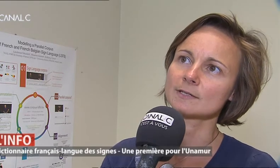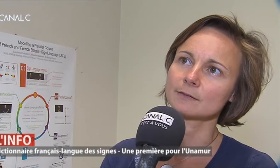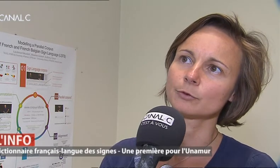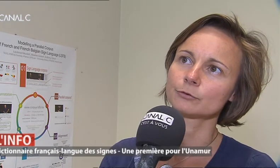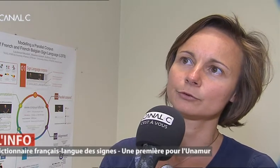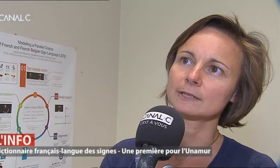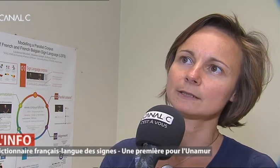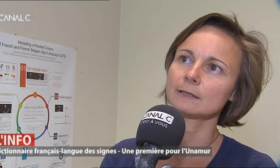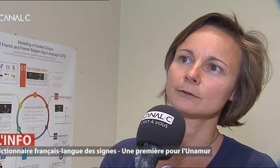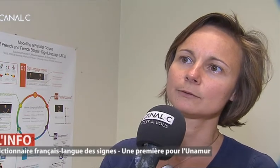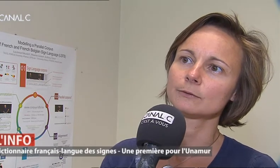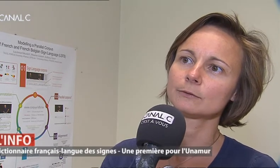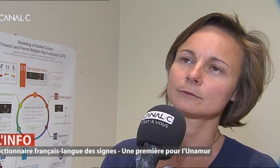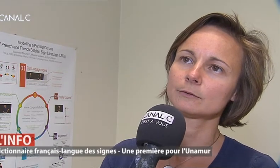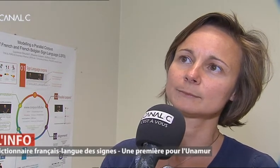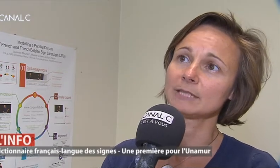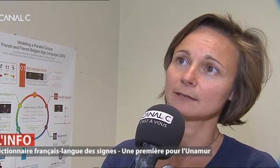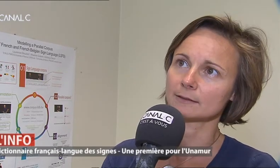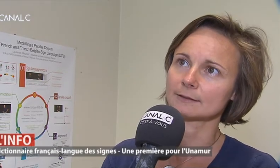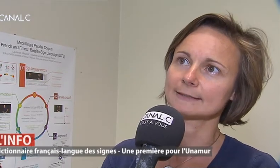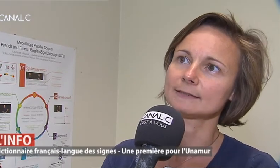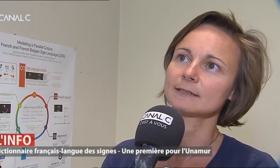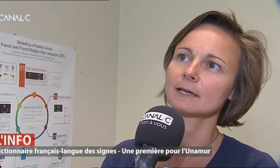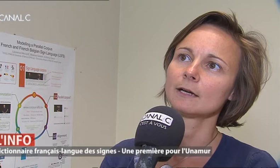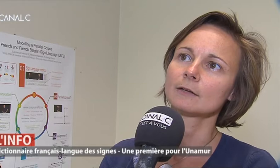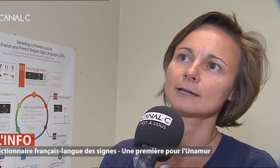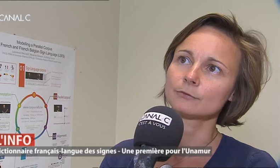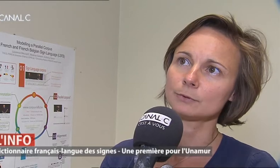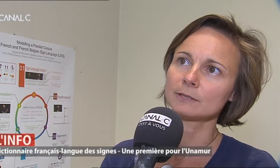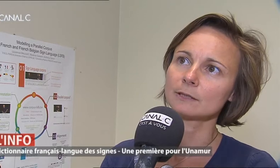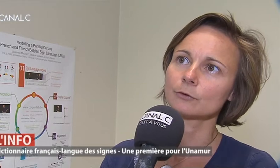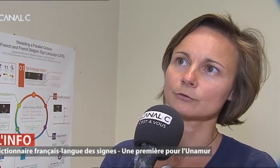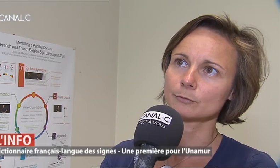banque de données bilingue. On va traduire l'ensemble des